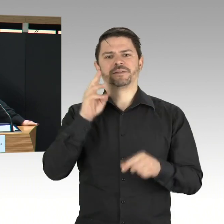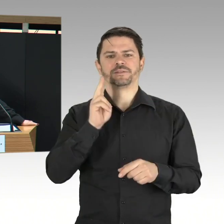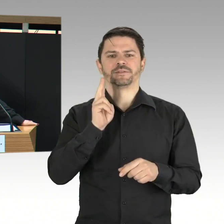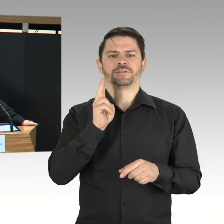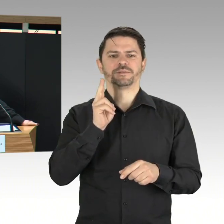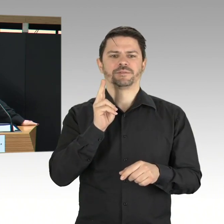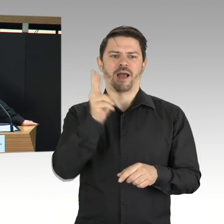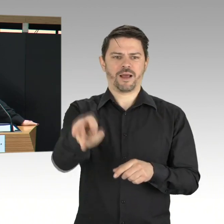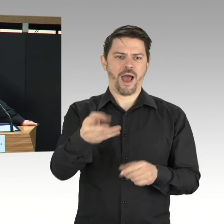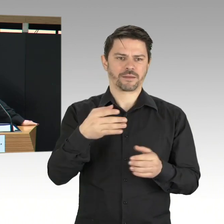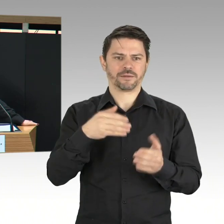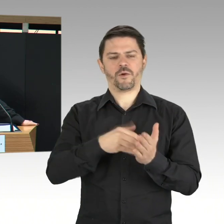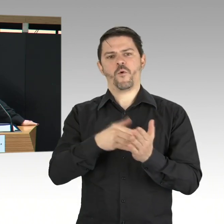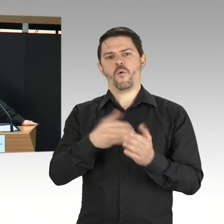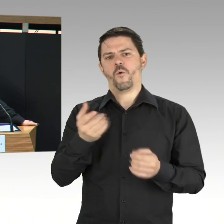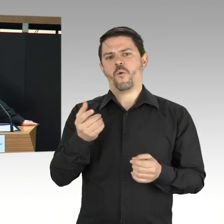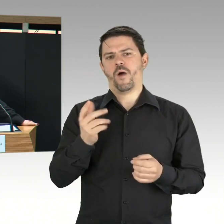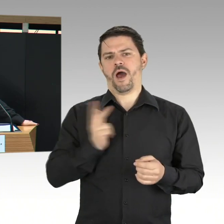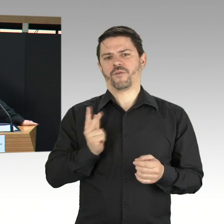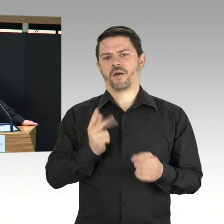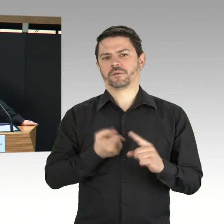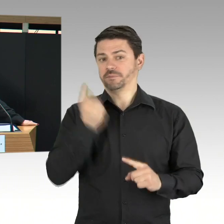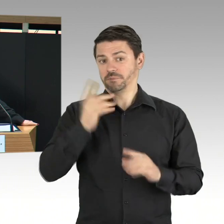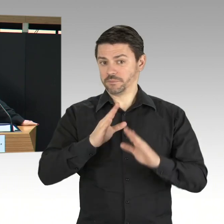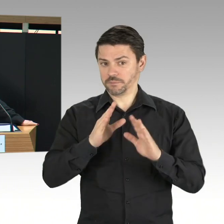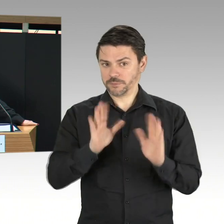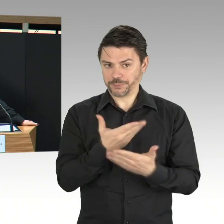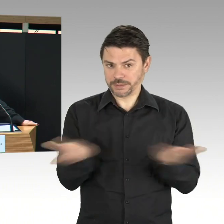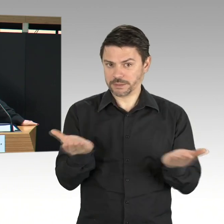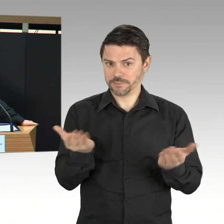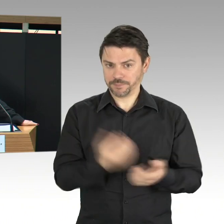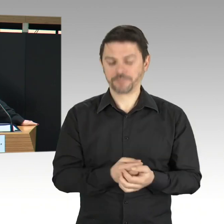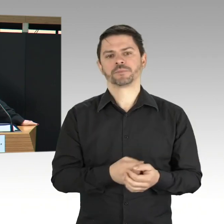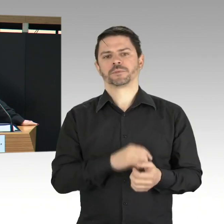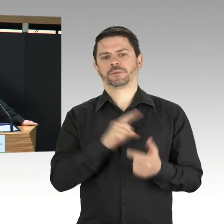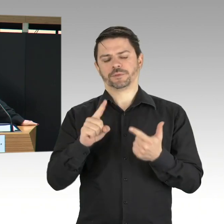dass die Vermieter innerhalb von zwei Monaten nach Inkrafttreten,